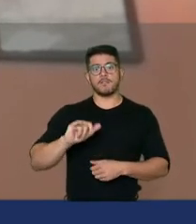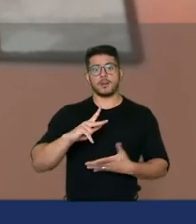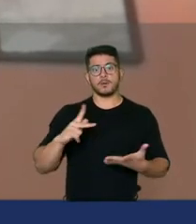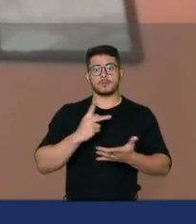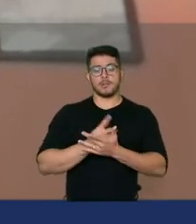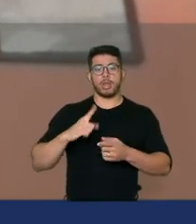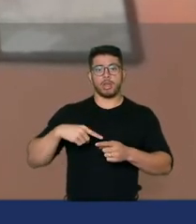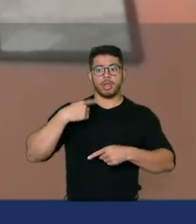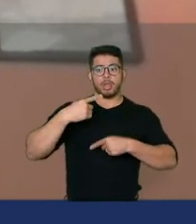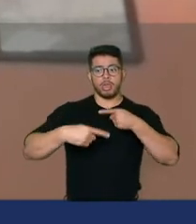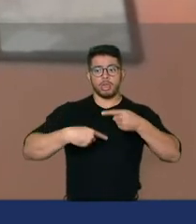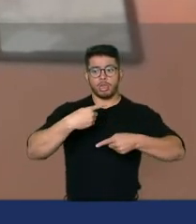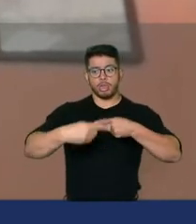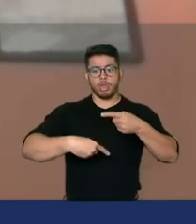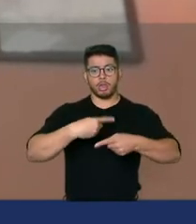DO ANO SEGUINTE. EU CREIO QUE HÁ UMA BOLA DE NEVE IMENSA